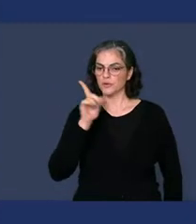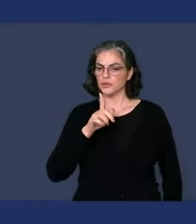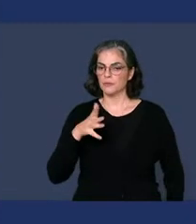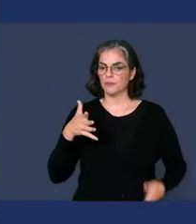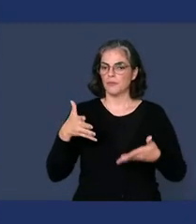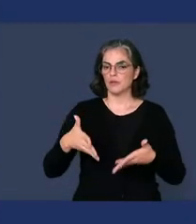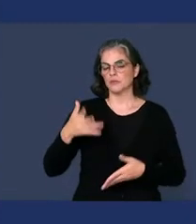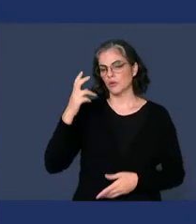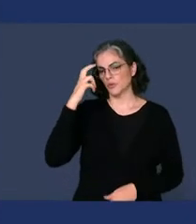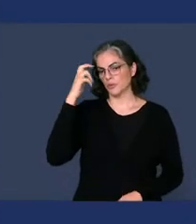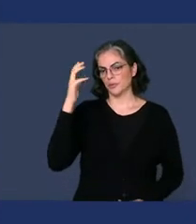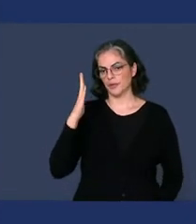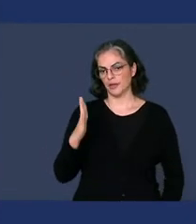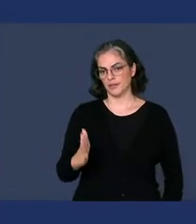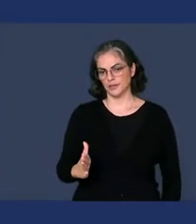DESSE BOLO DA CULTURA